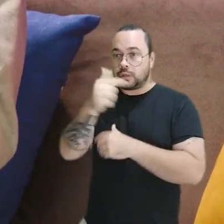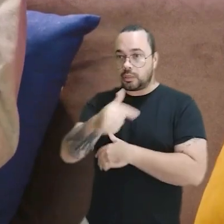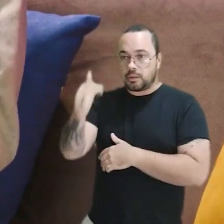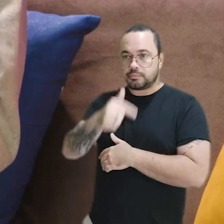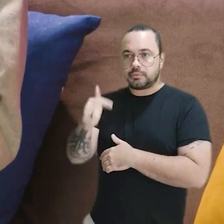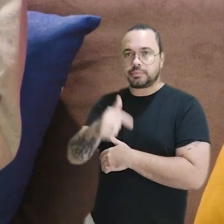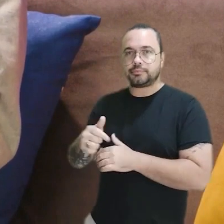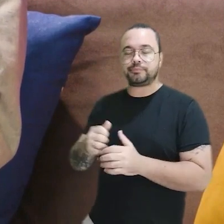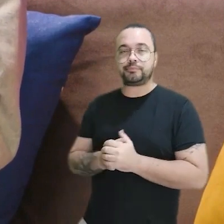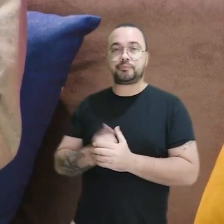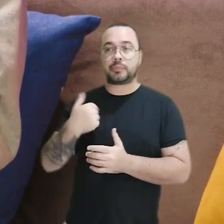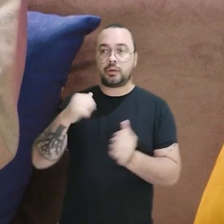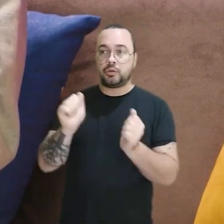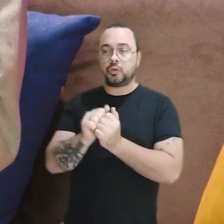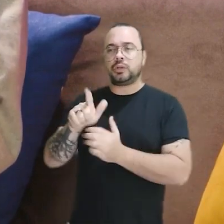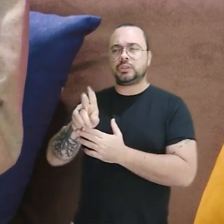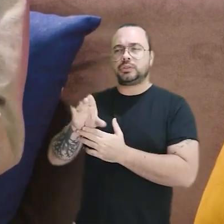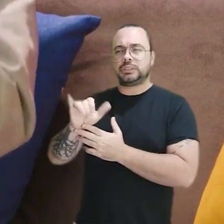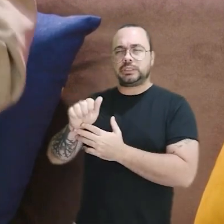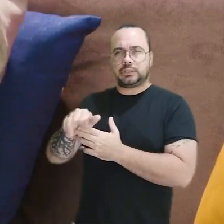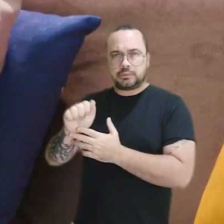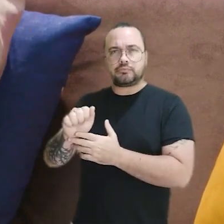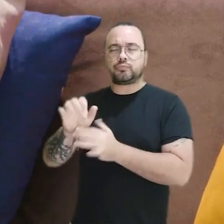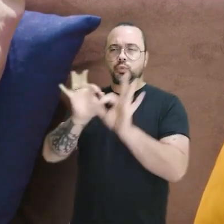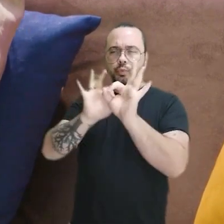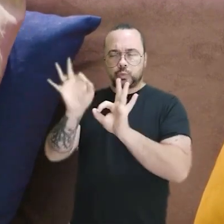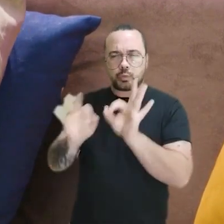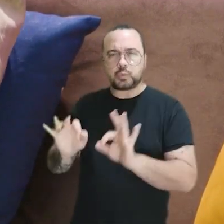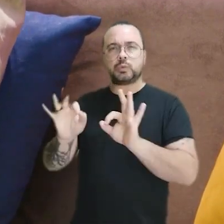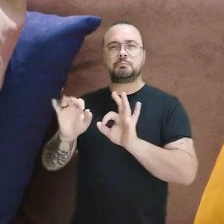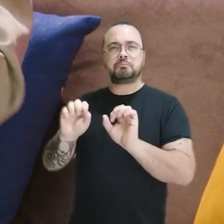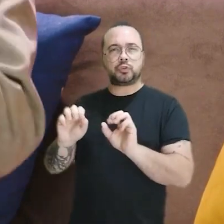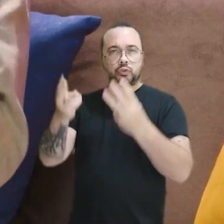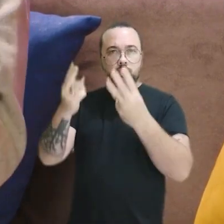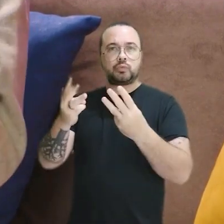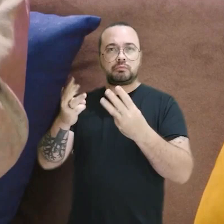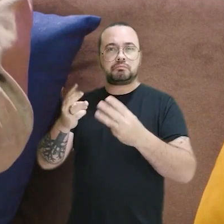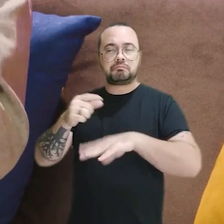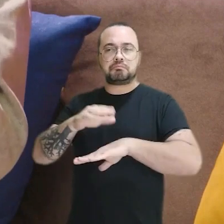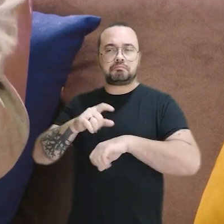Então, eu e o Luciano Guima estamos tentando estruturar esse show pra ser um show de "one liner", não é tipo: